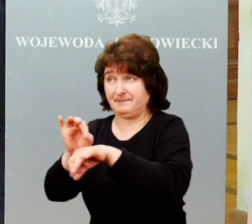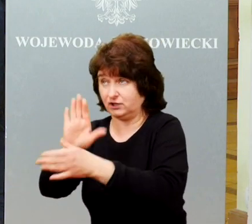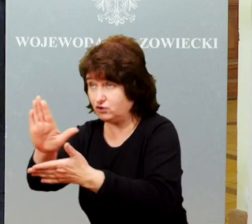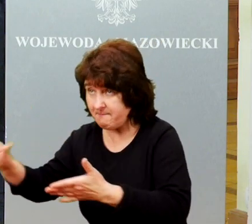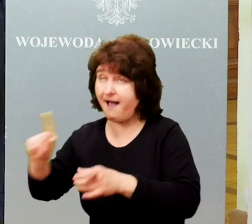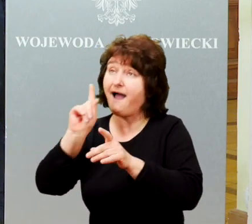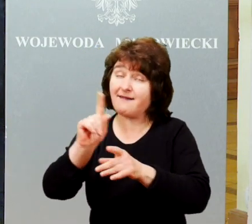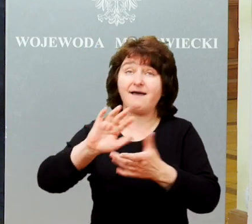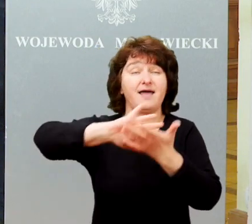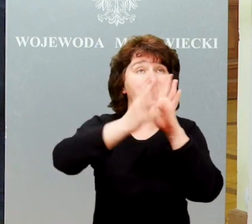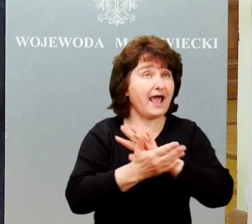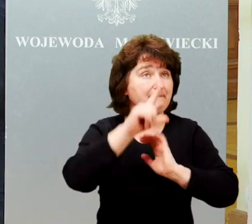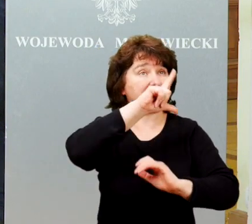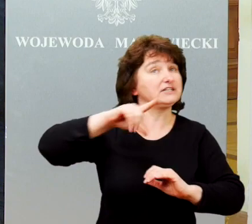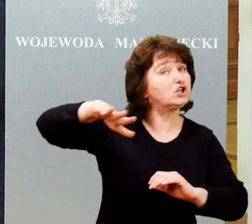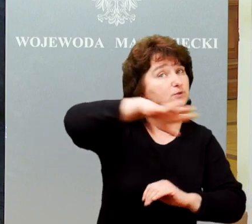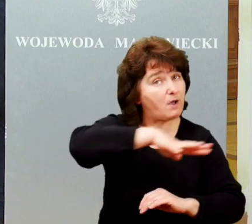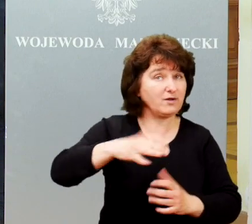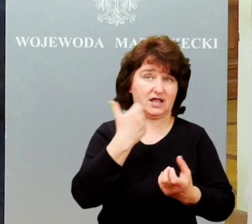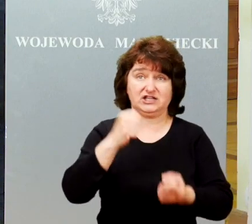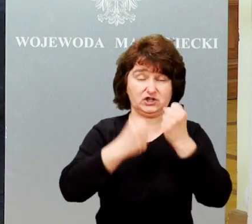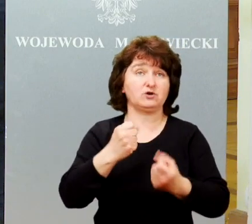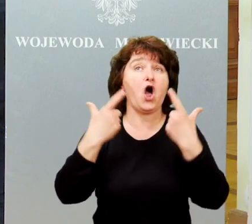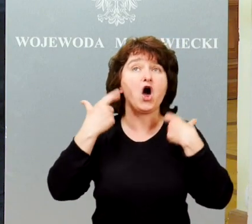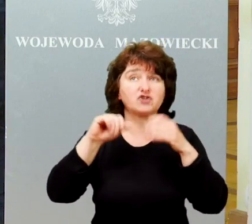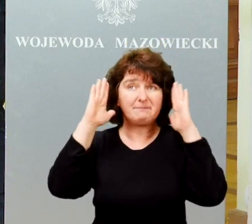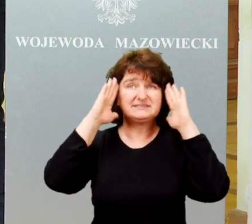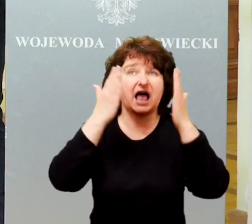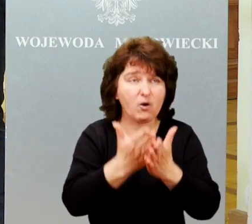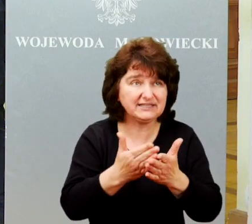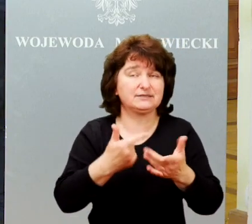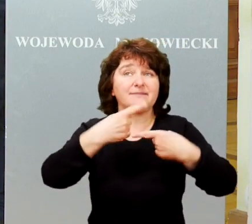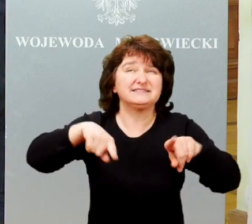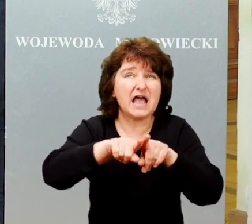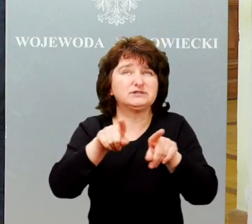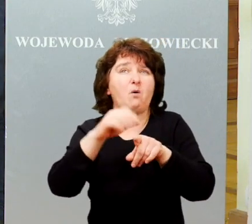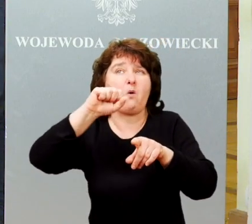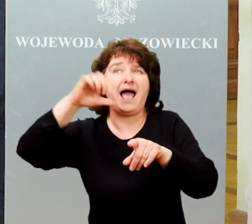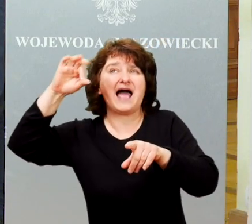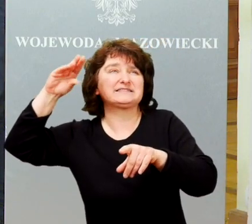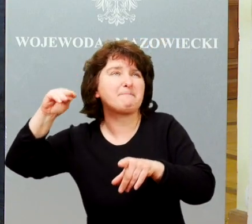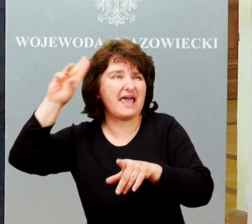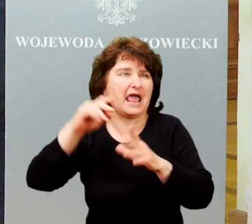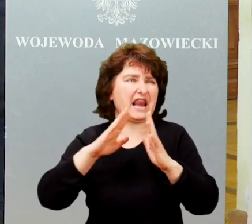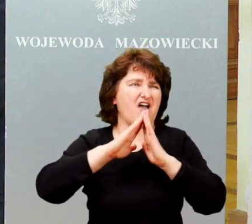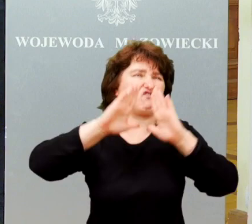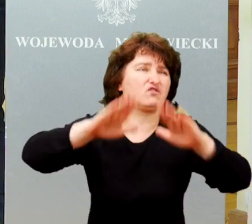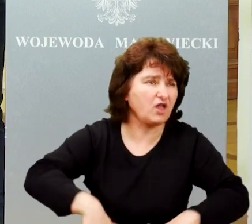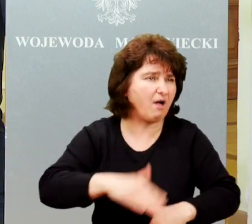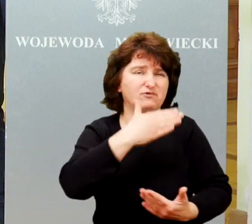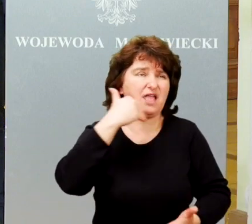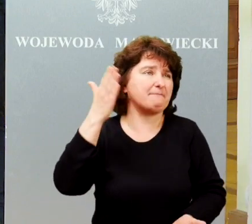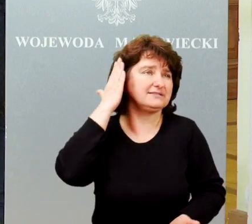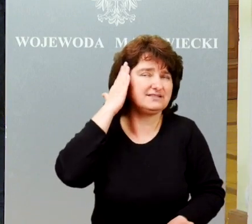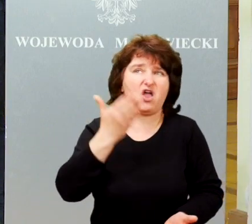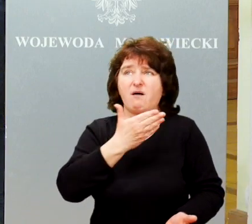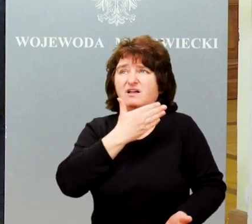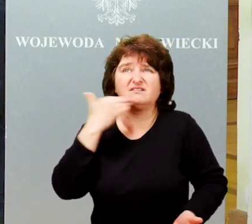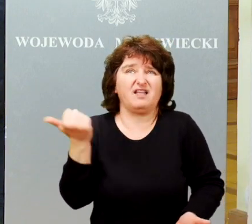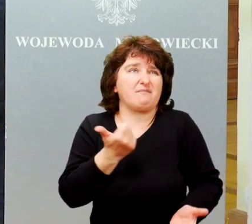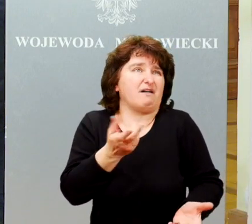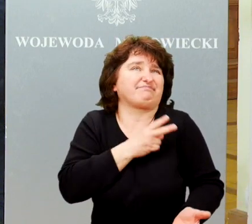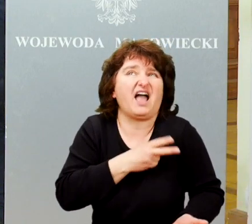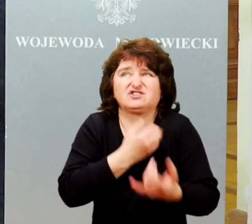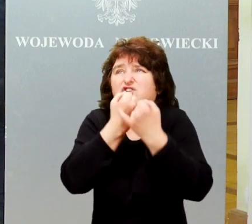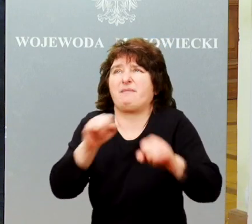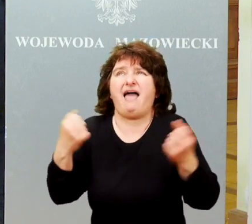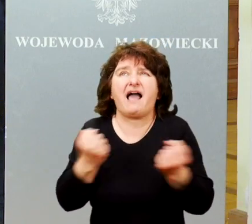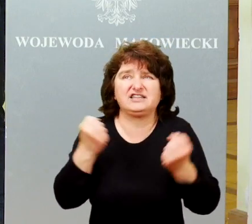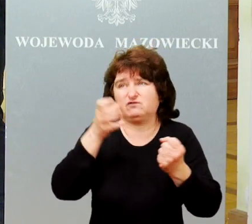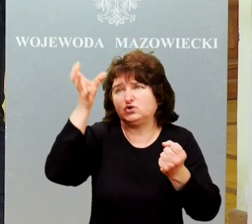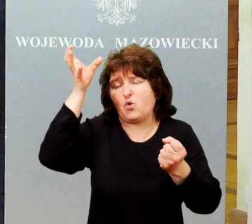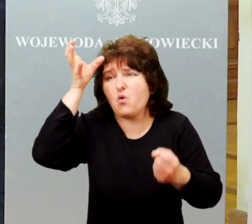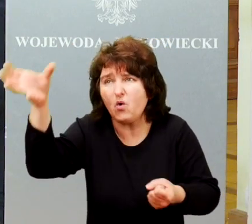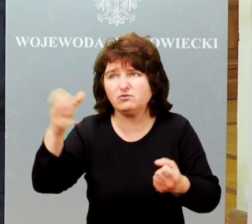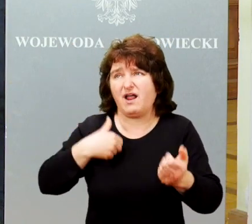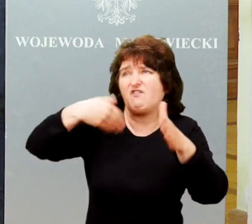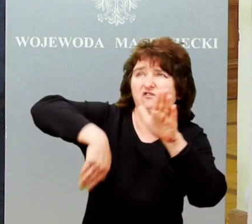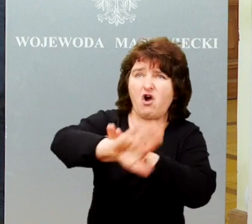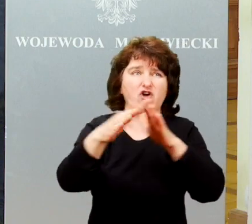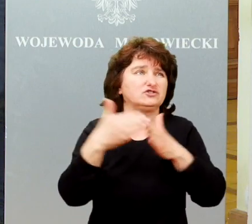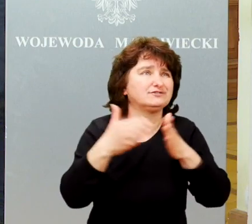Osoby z autyzmem, z zespołem Aspergera często siedzą w domach, nie mają znajomych, przyjaciół, nie mają szans na budowanie związku, na aktywność kulturalną, na wychodzenie z domu i cieszenie się życiem.